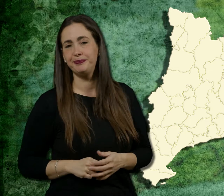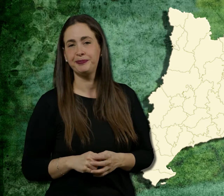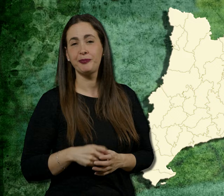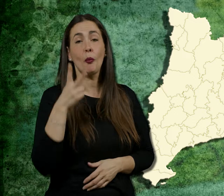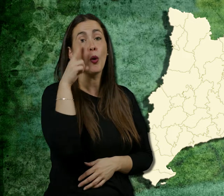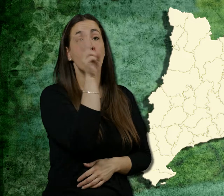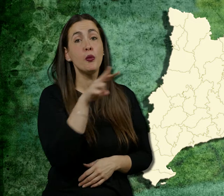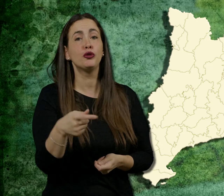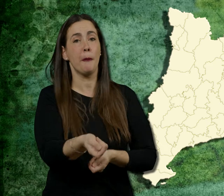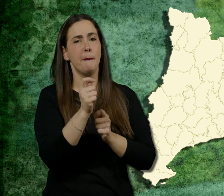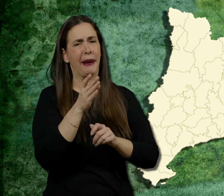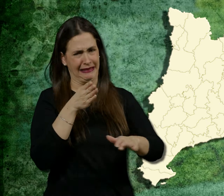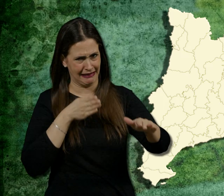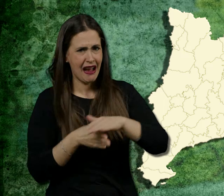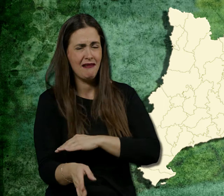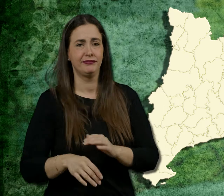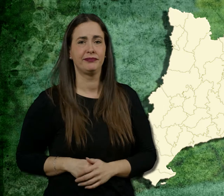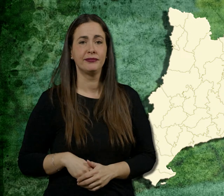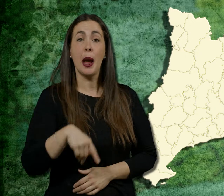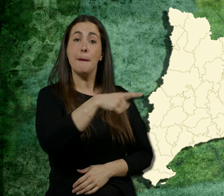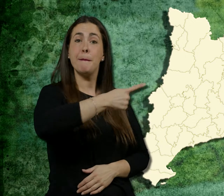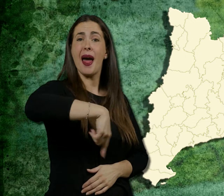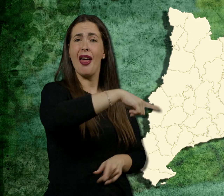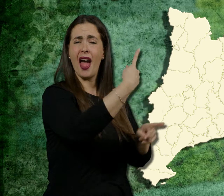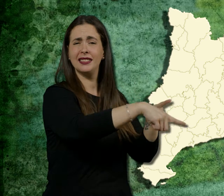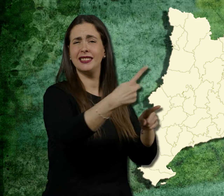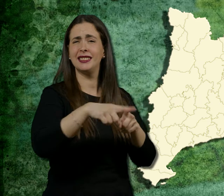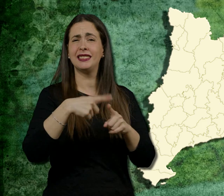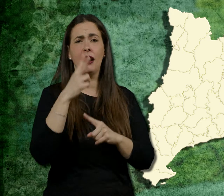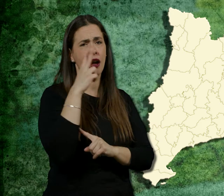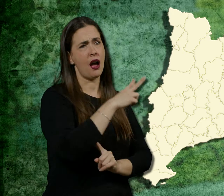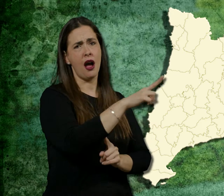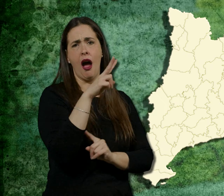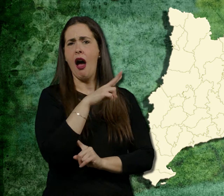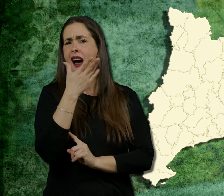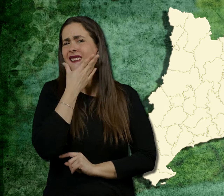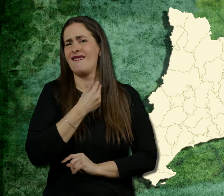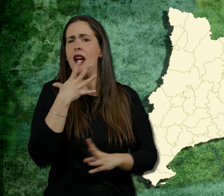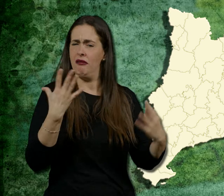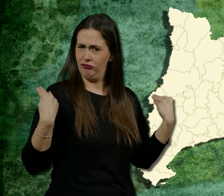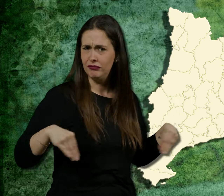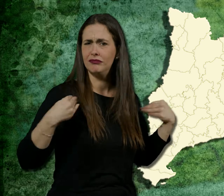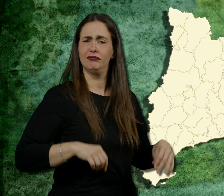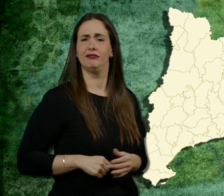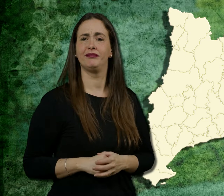Visitar el Museu de la Pesca. Gaudir de les vistes que proporcionen les places.